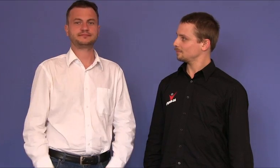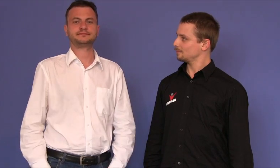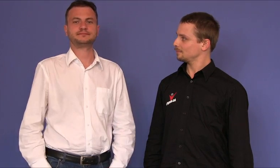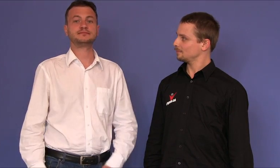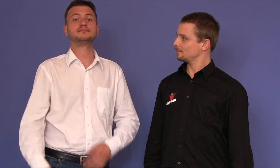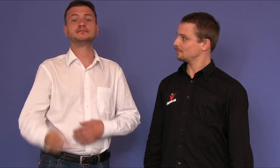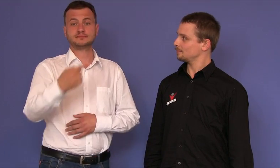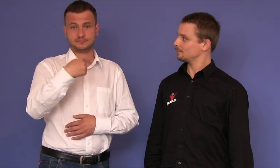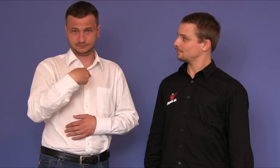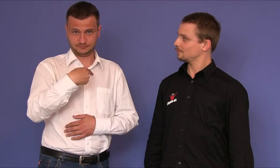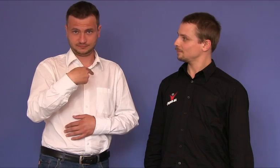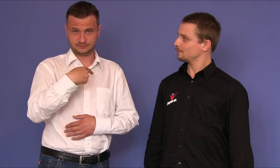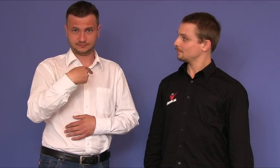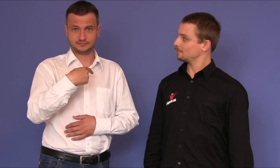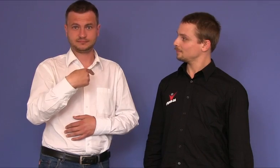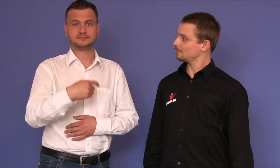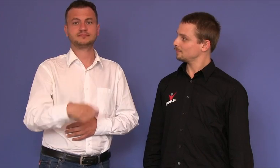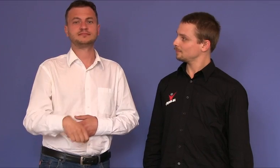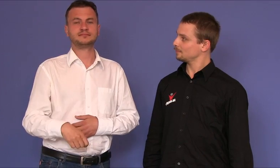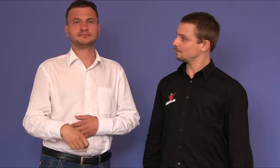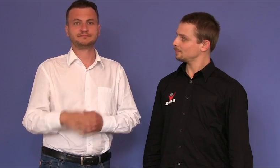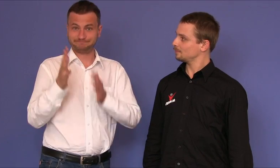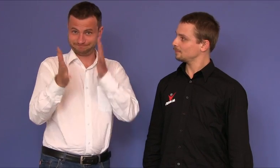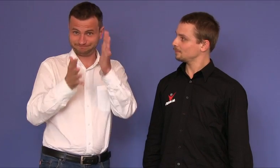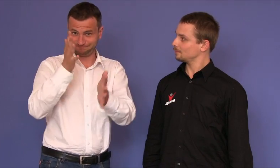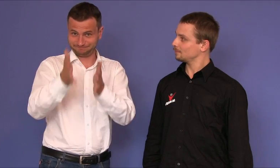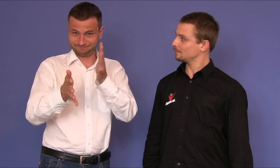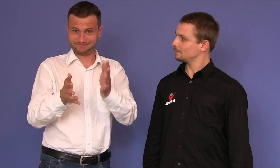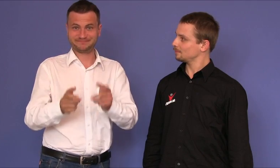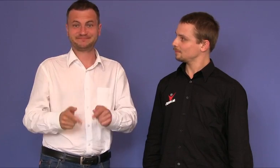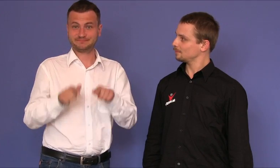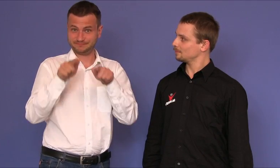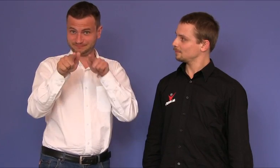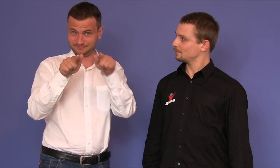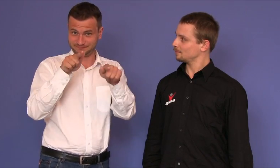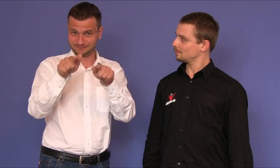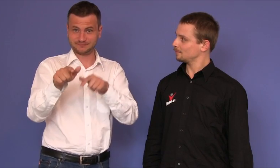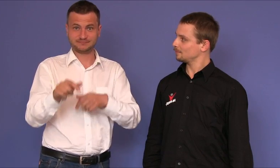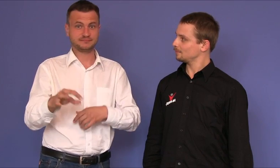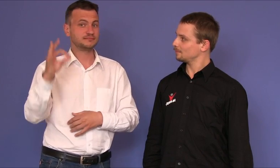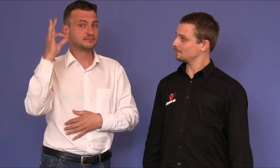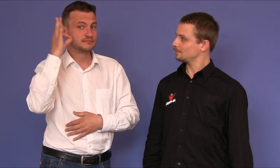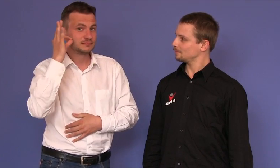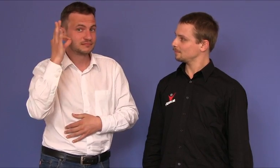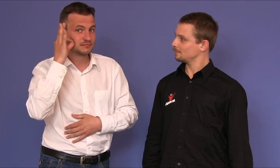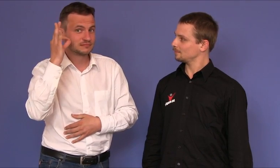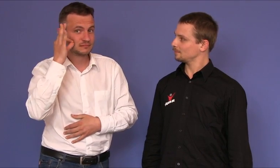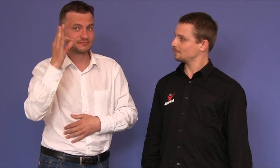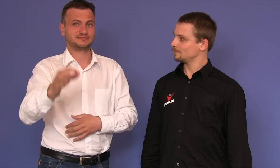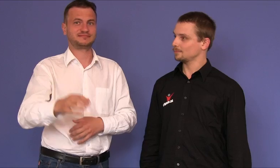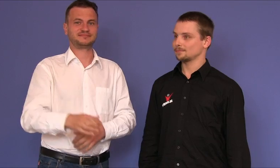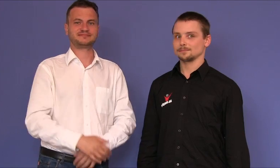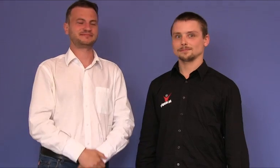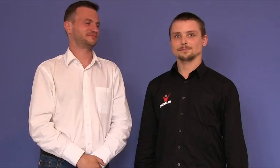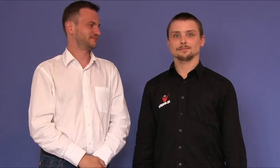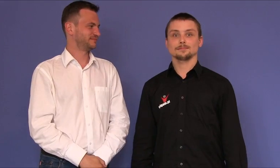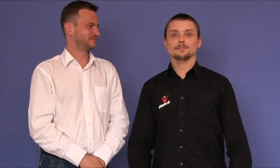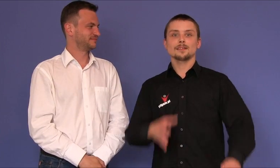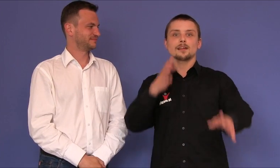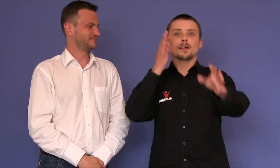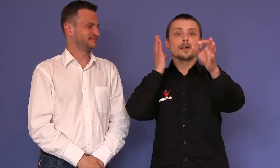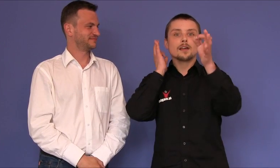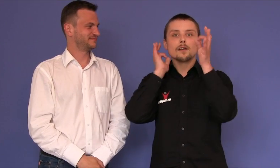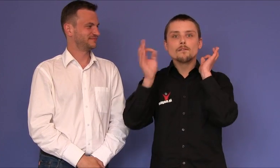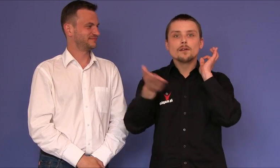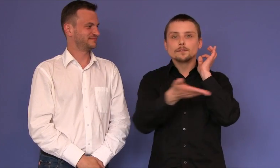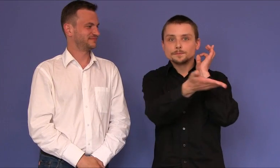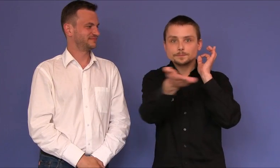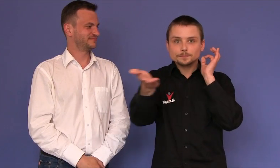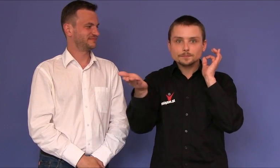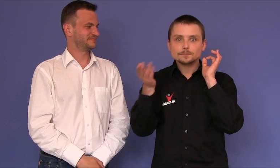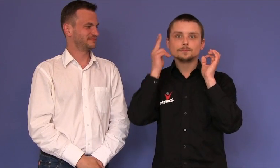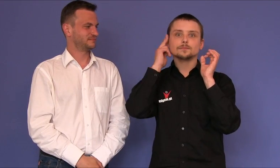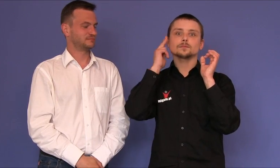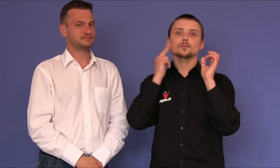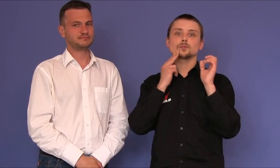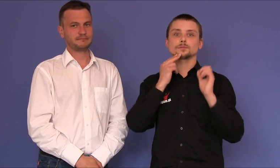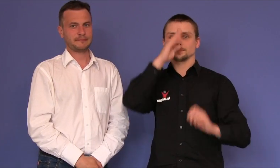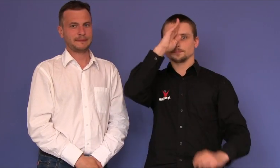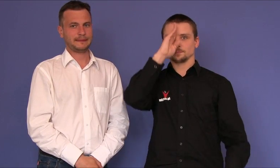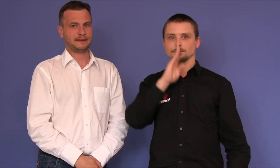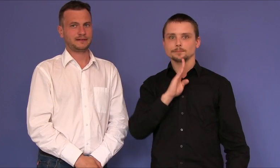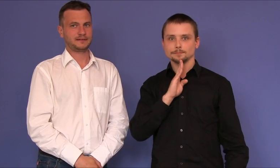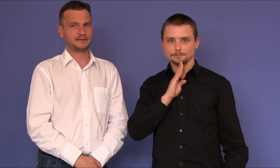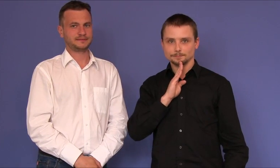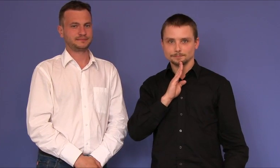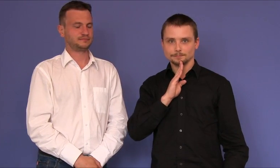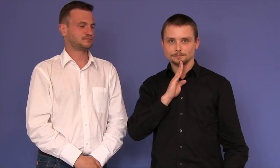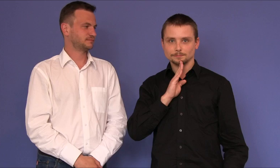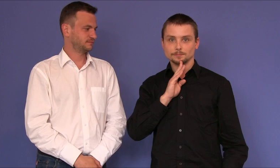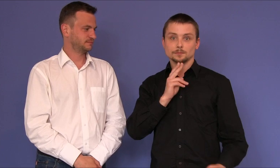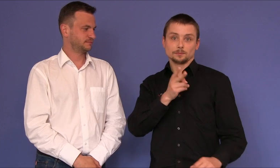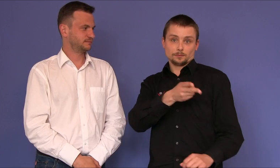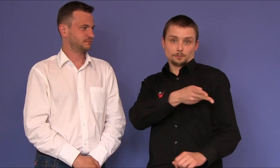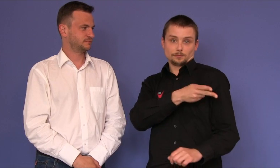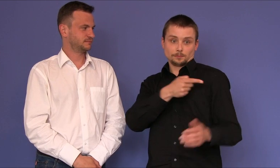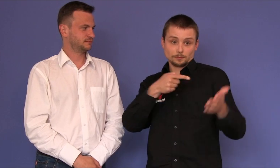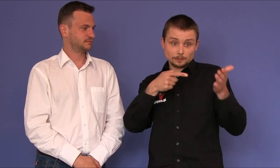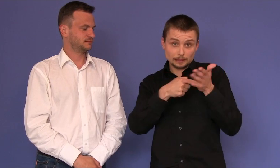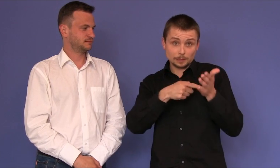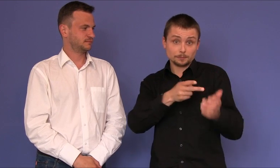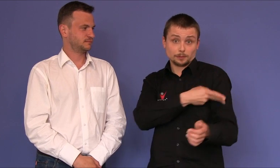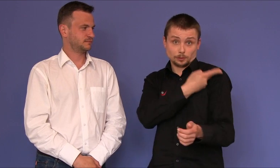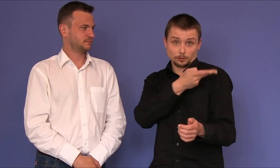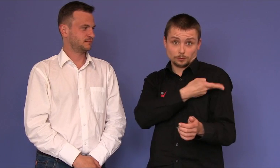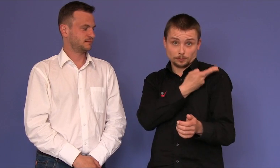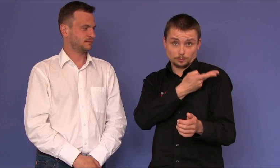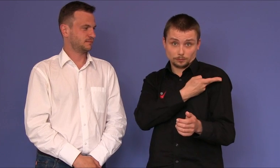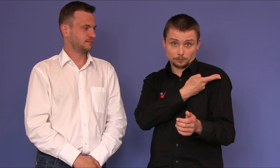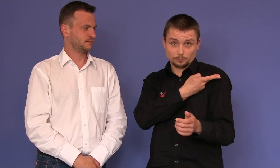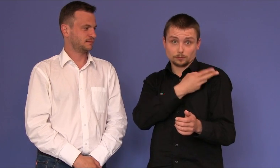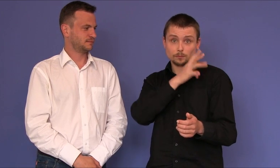Mój znak migowy to "pszczoła"